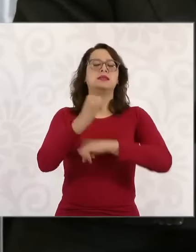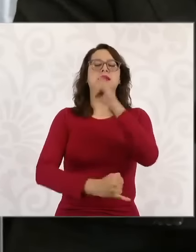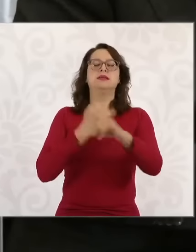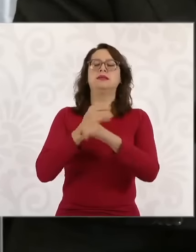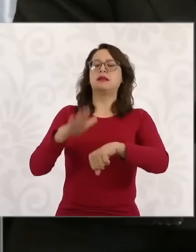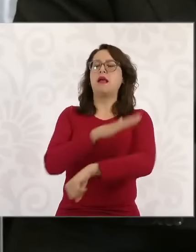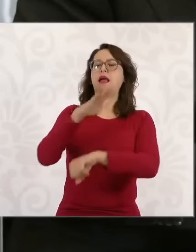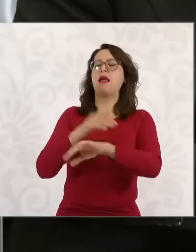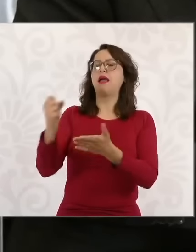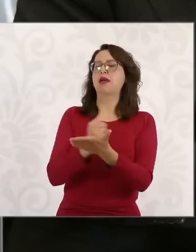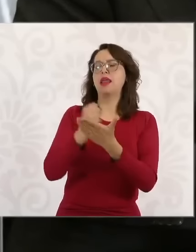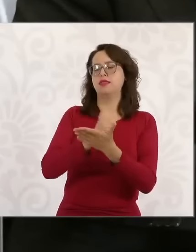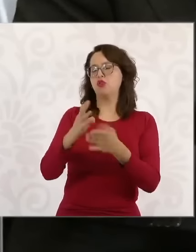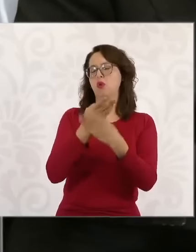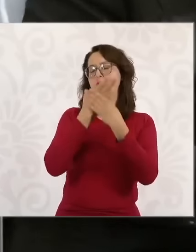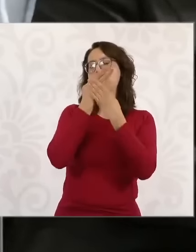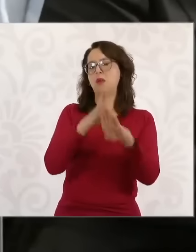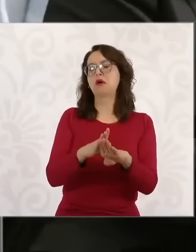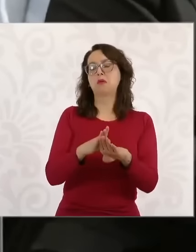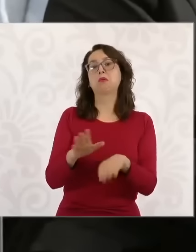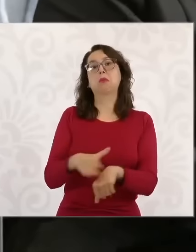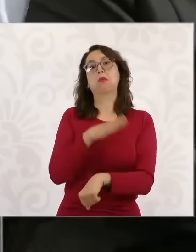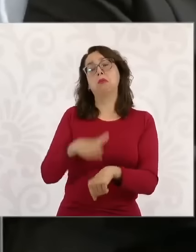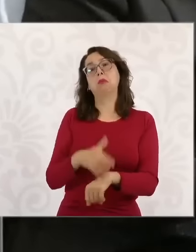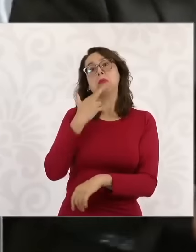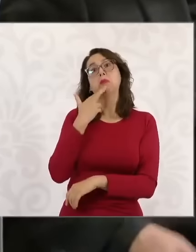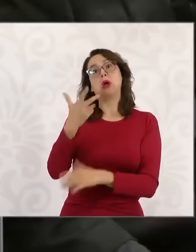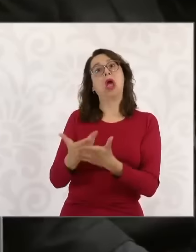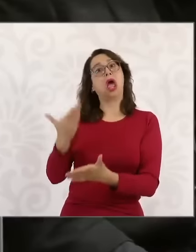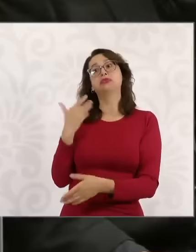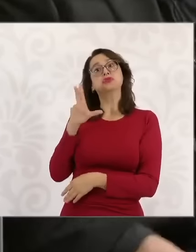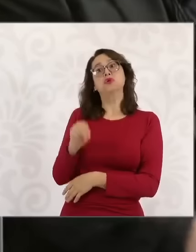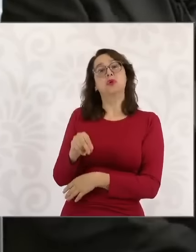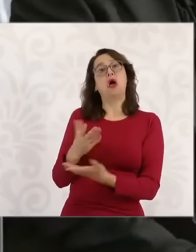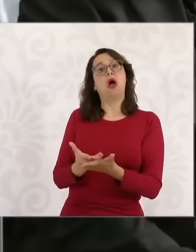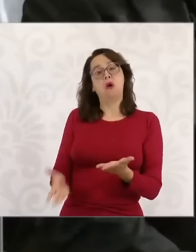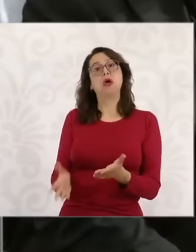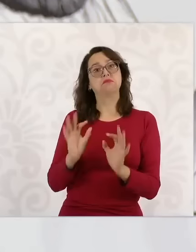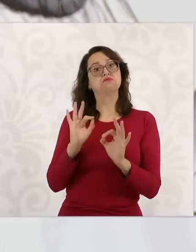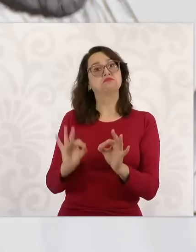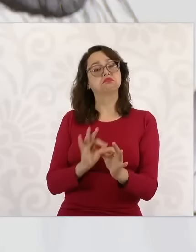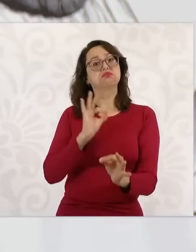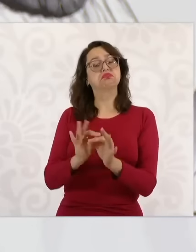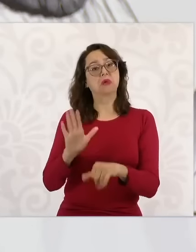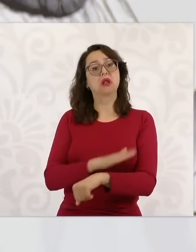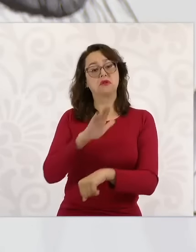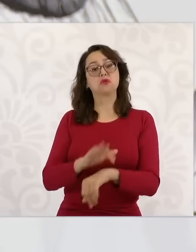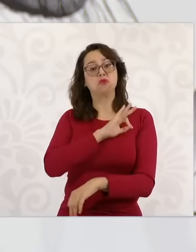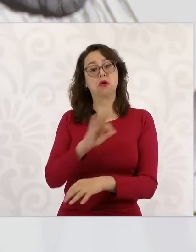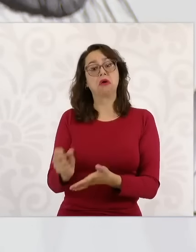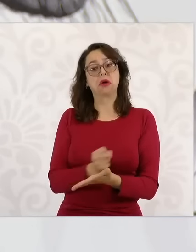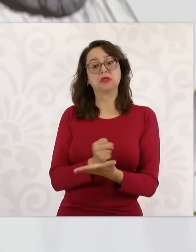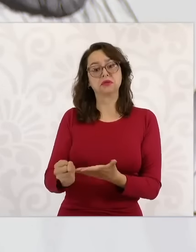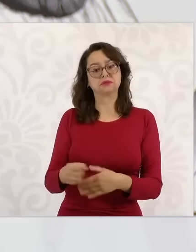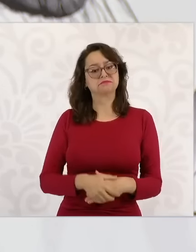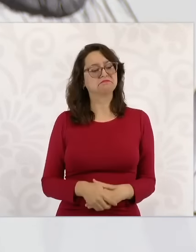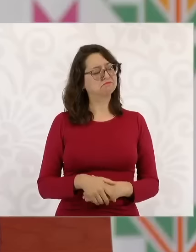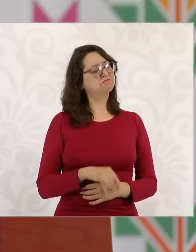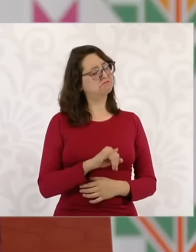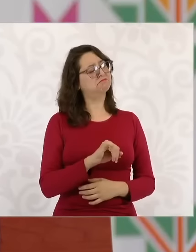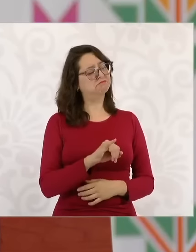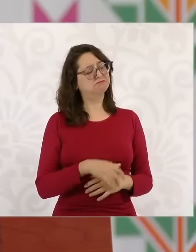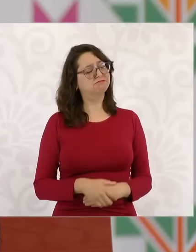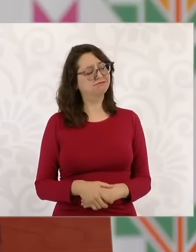modificó su su perspectiva de de negativa a estable, presidenta. Sí, va a ir cada vez mejor.